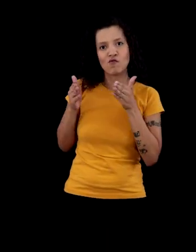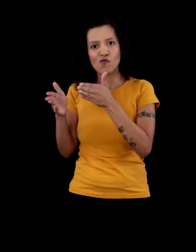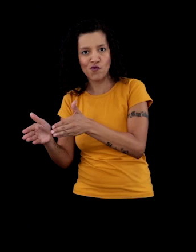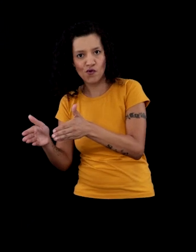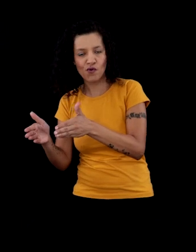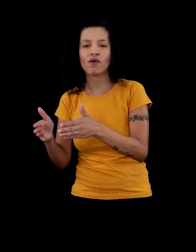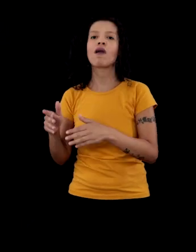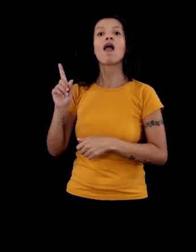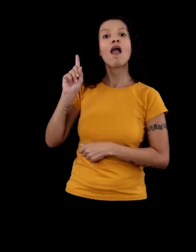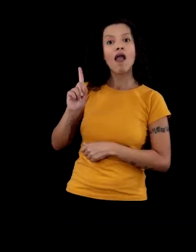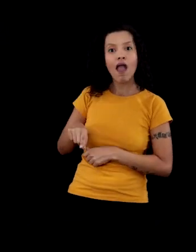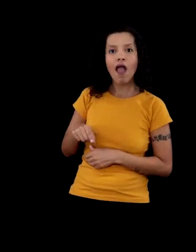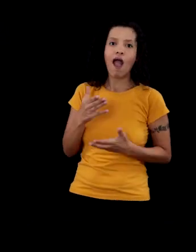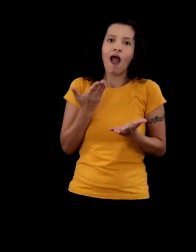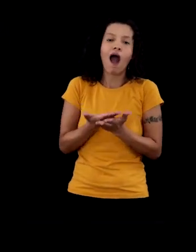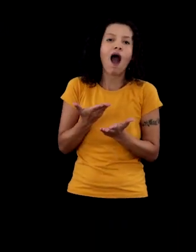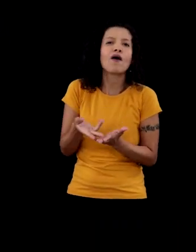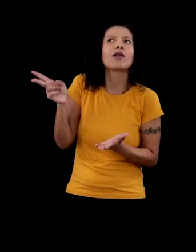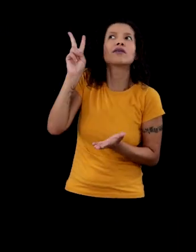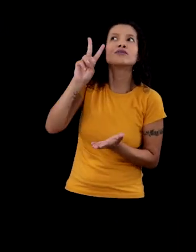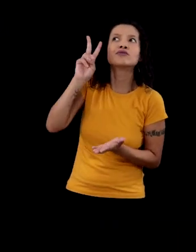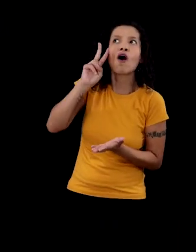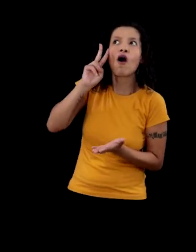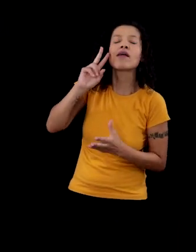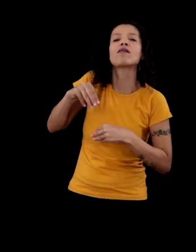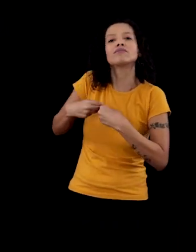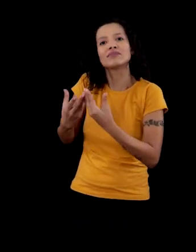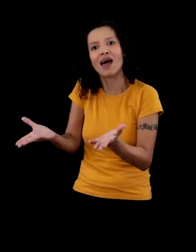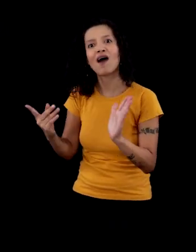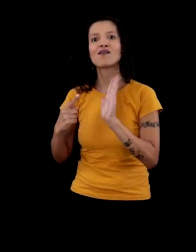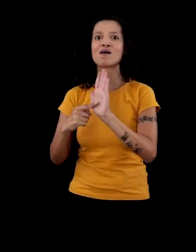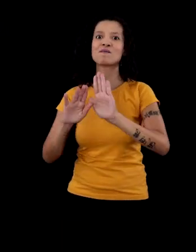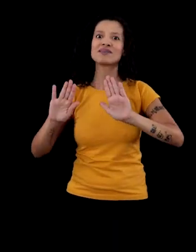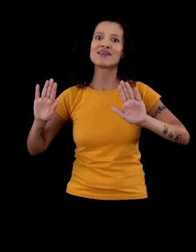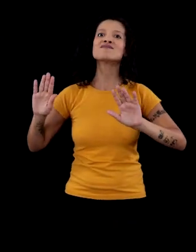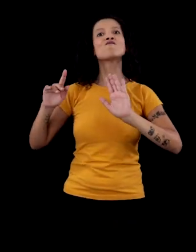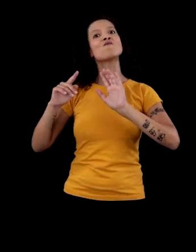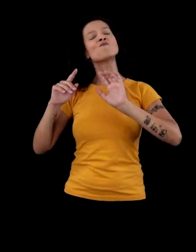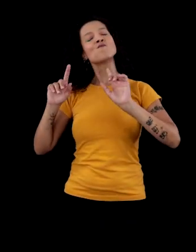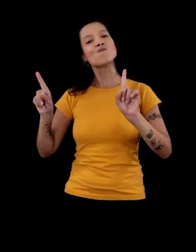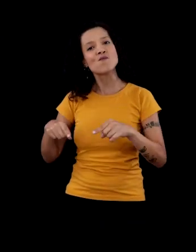Na verdade, era uma continuação da aula de história que passava ali para as apresentações.